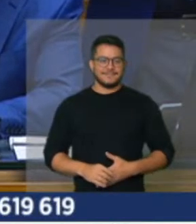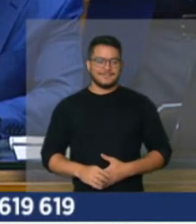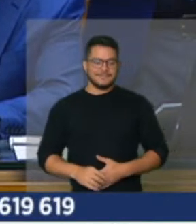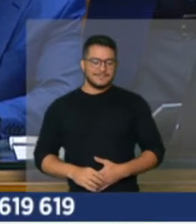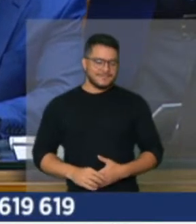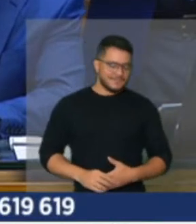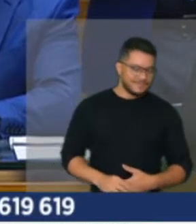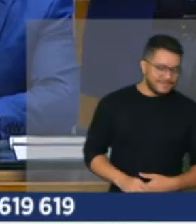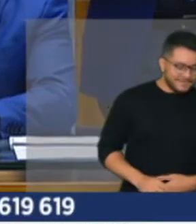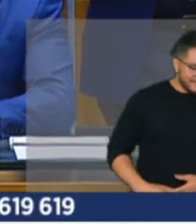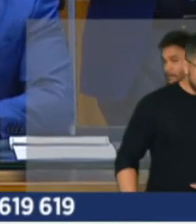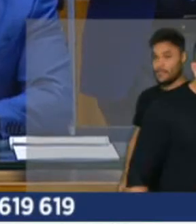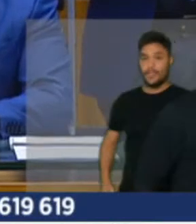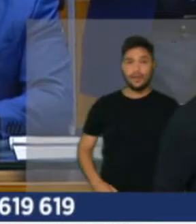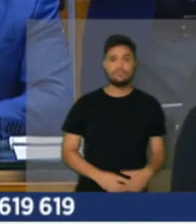REPUBLICANOS É SIM. -- [PRESIDENTE]: